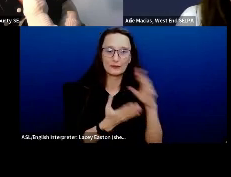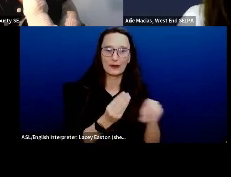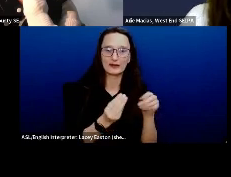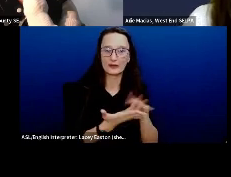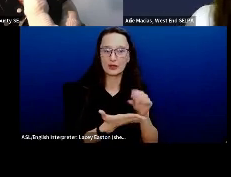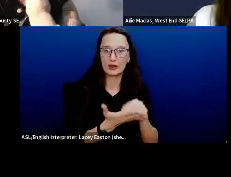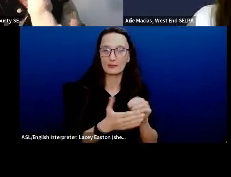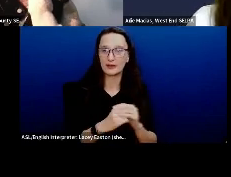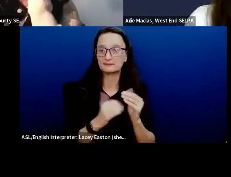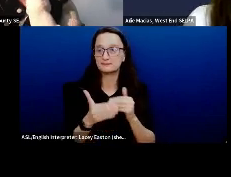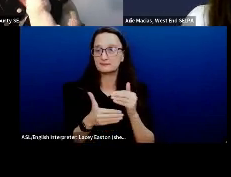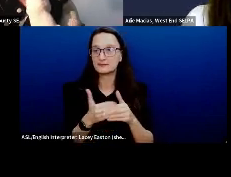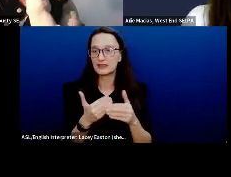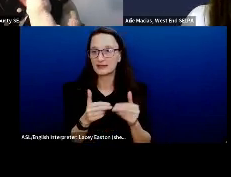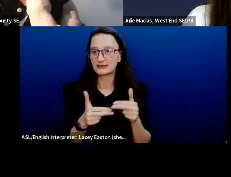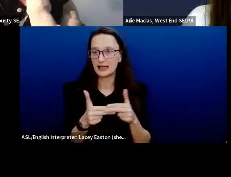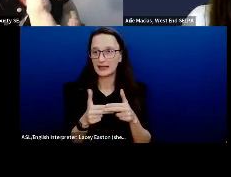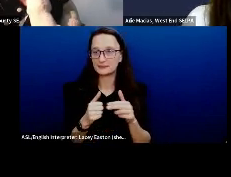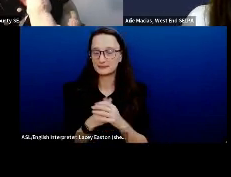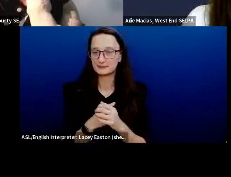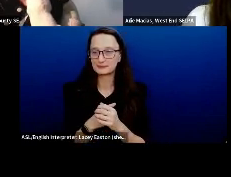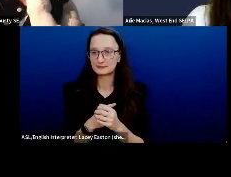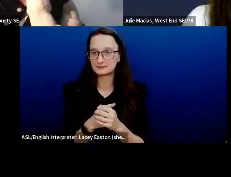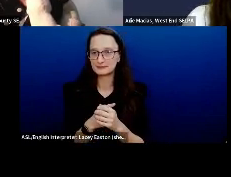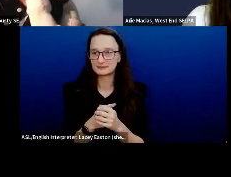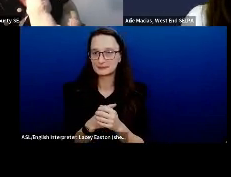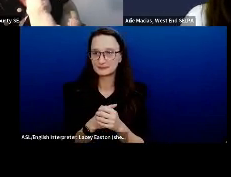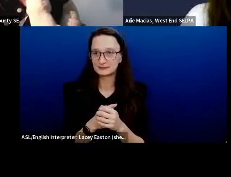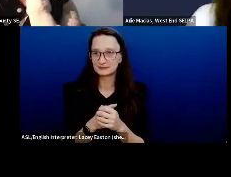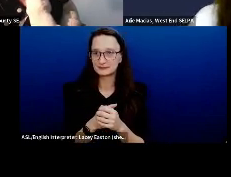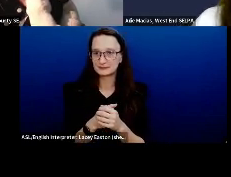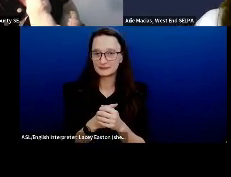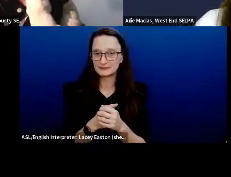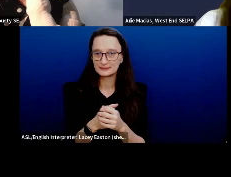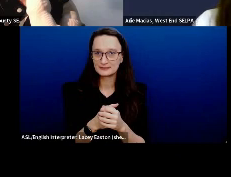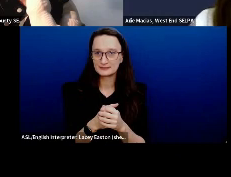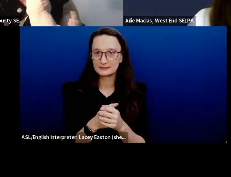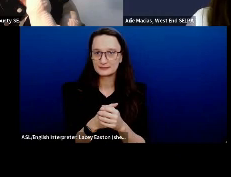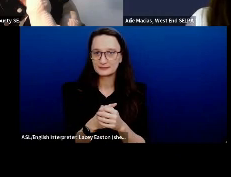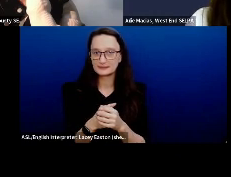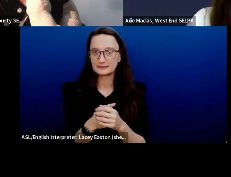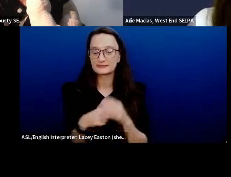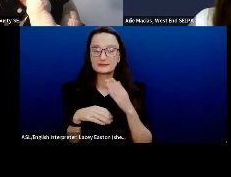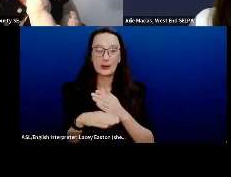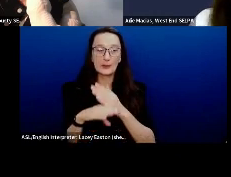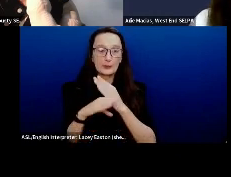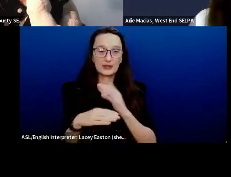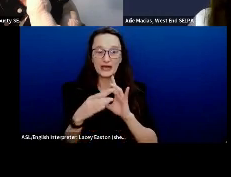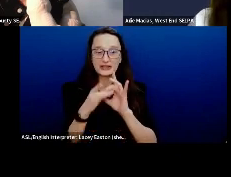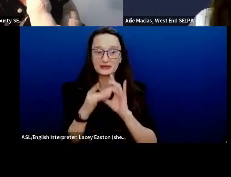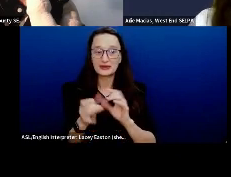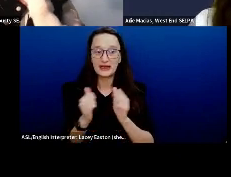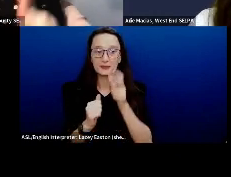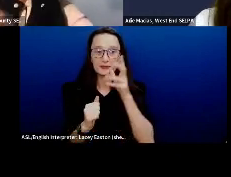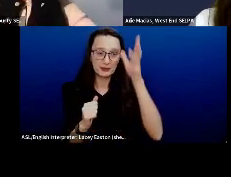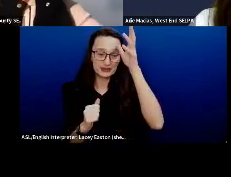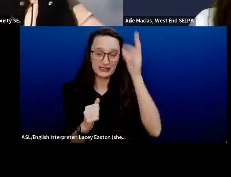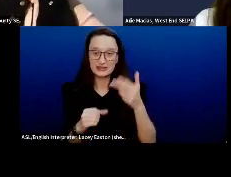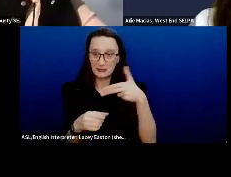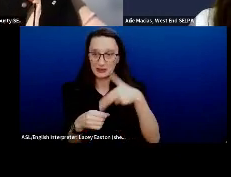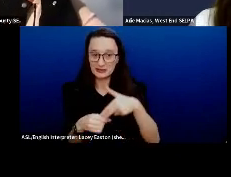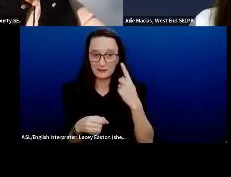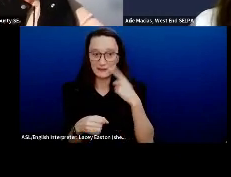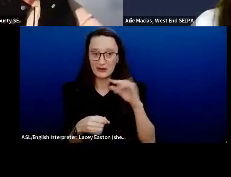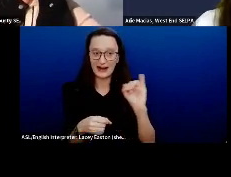por favor. Protecciones relacionadas con la participación de los padres en el proceso del IEP, por lo tanto,